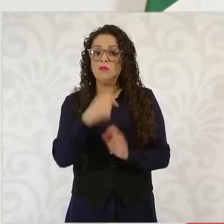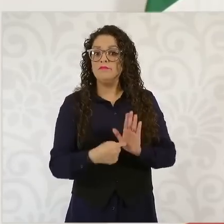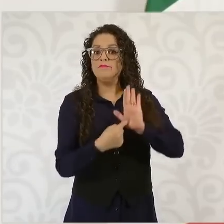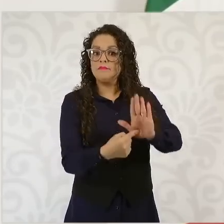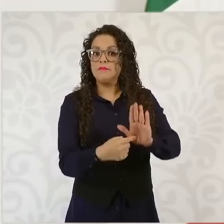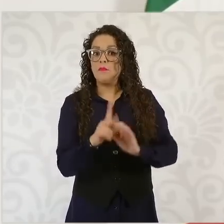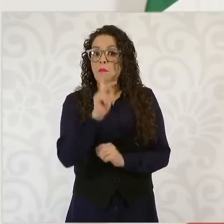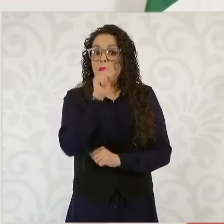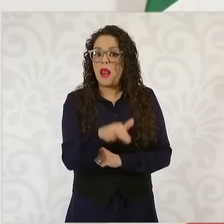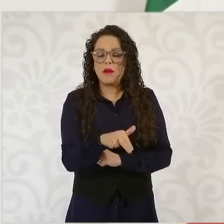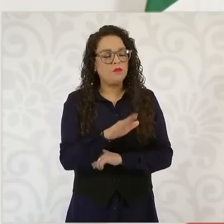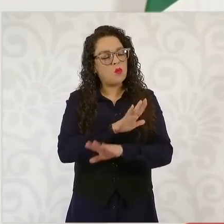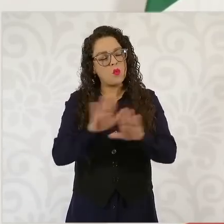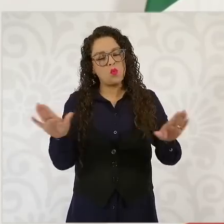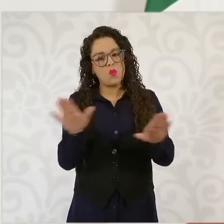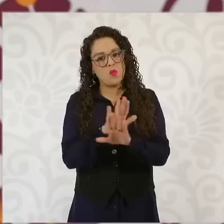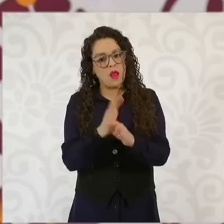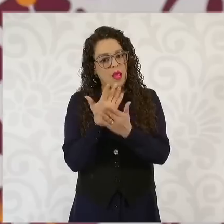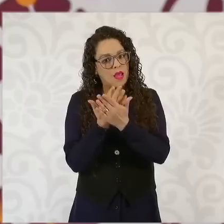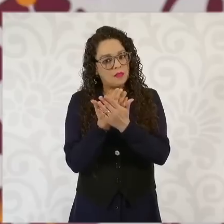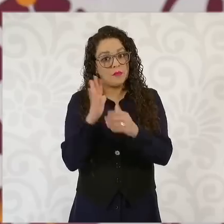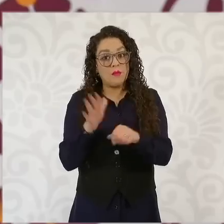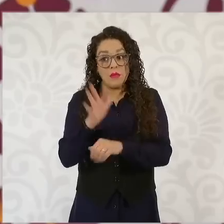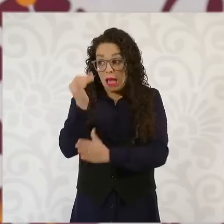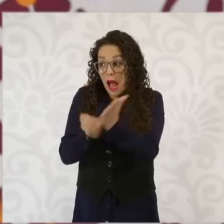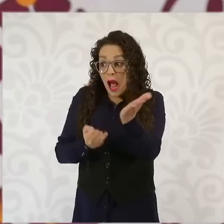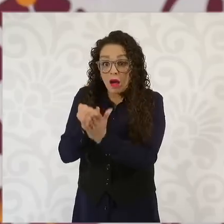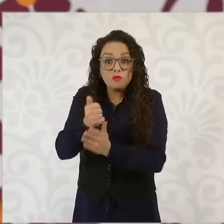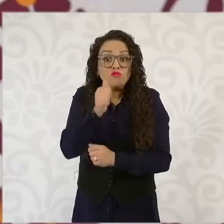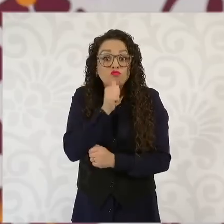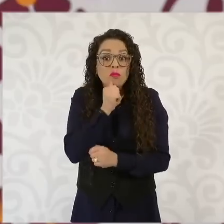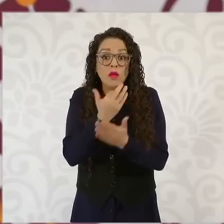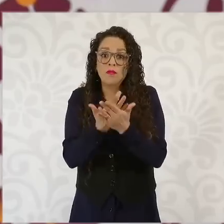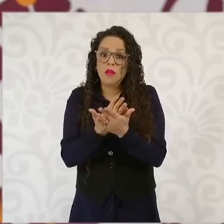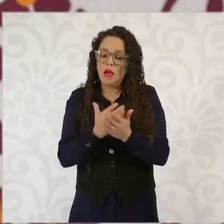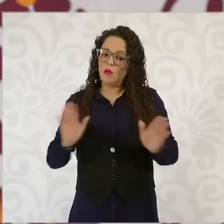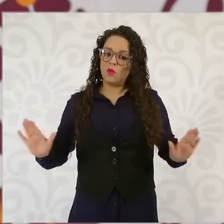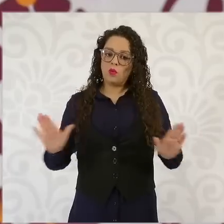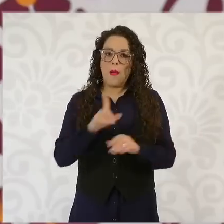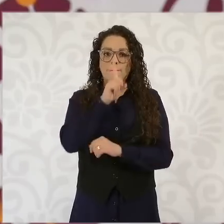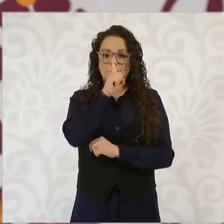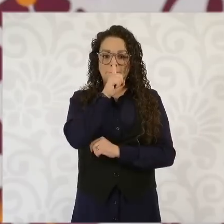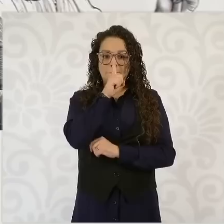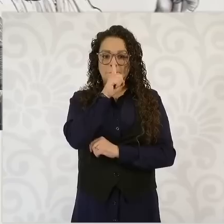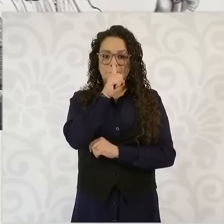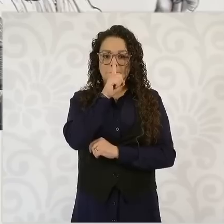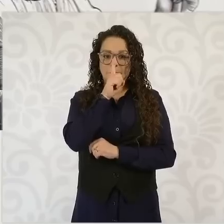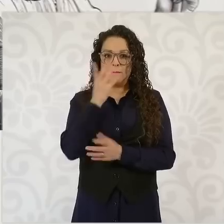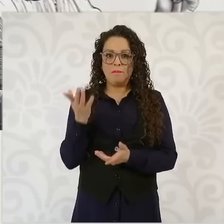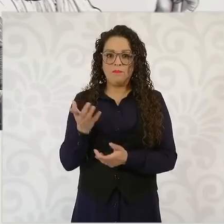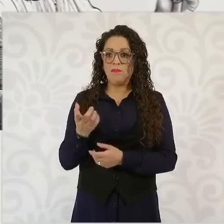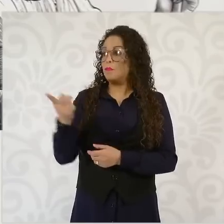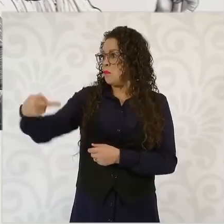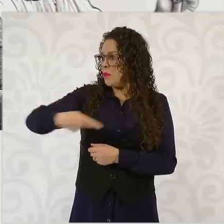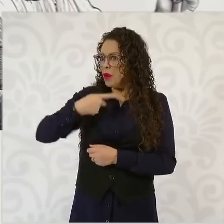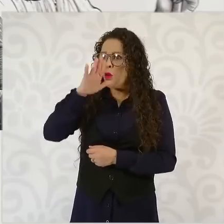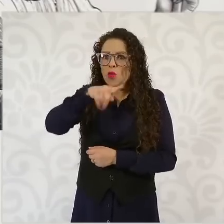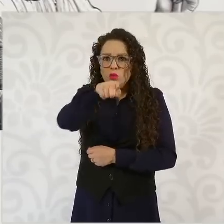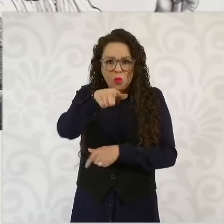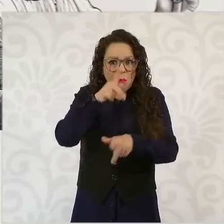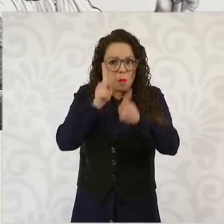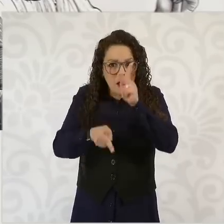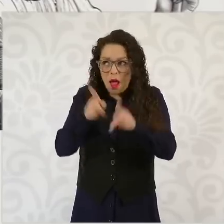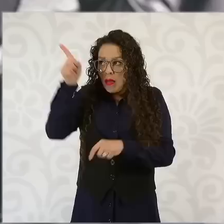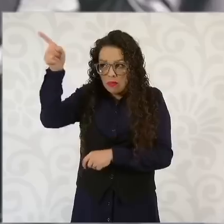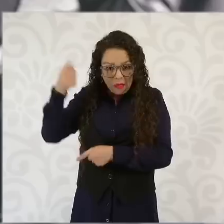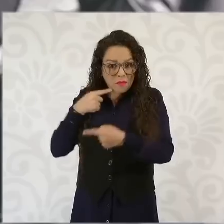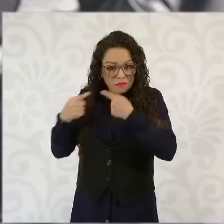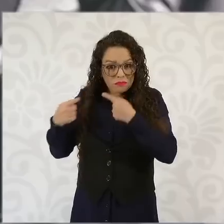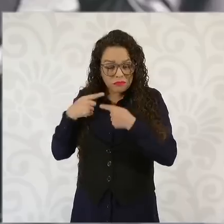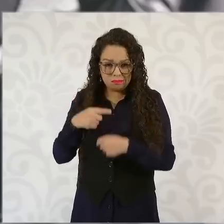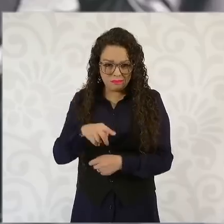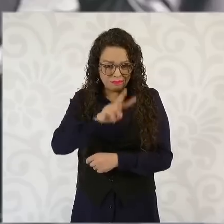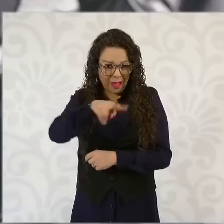porque no ha concluido alguien me dice Ho están en conversaciones diario estamos en conversación